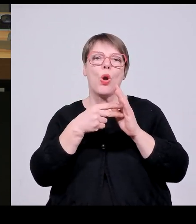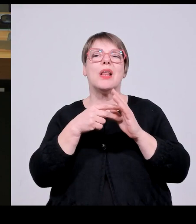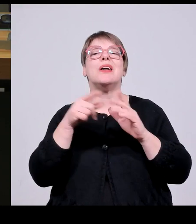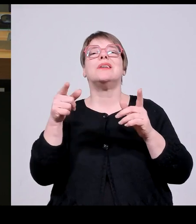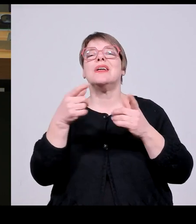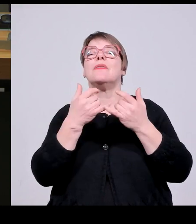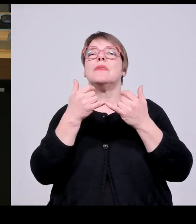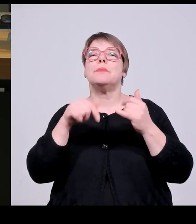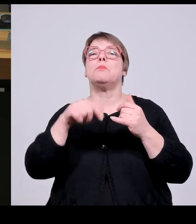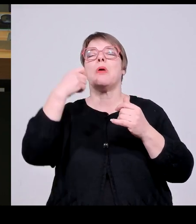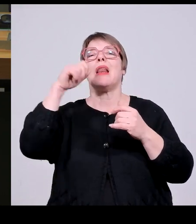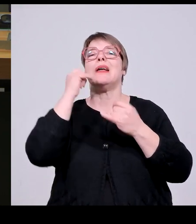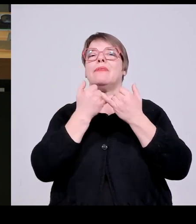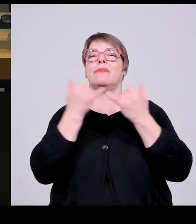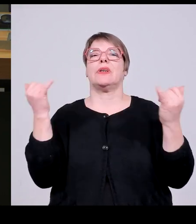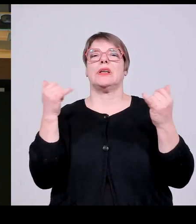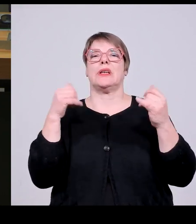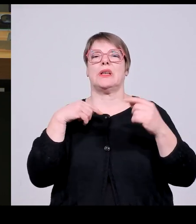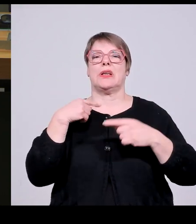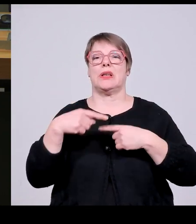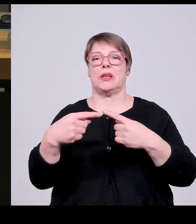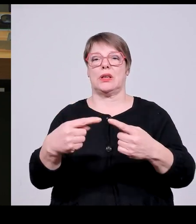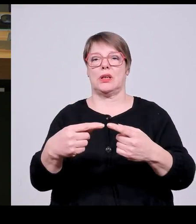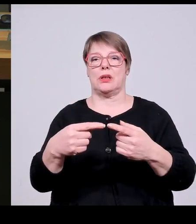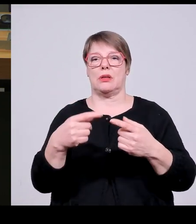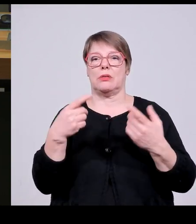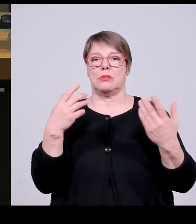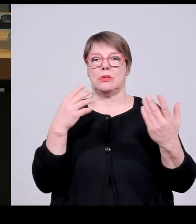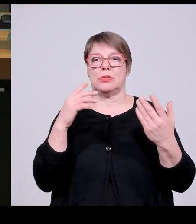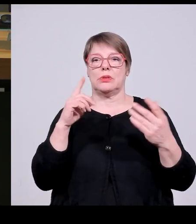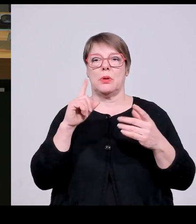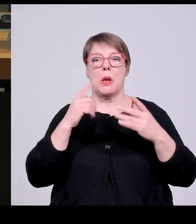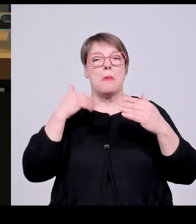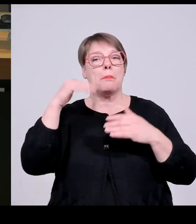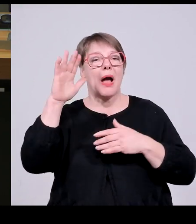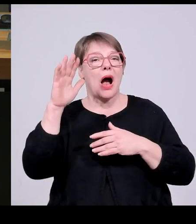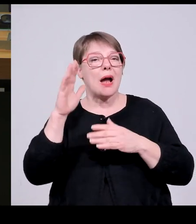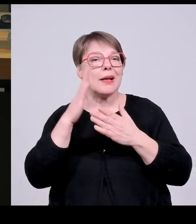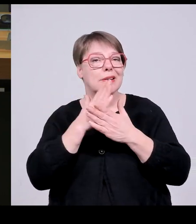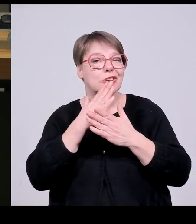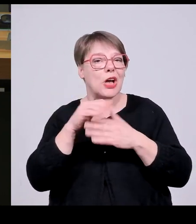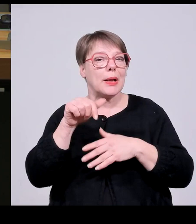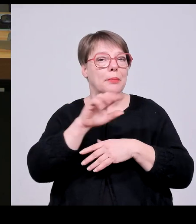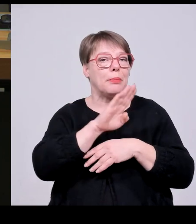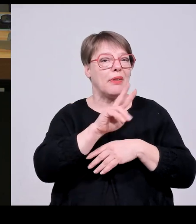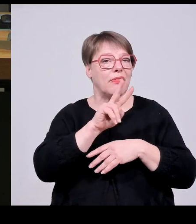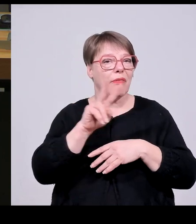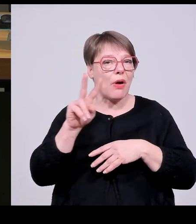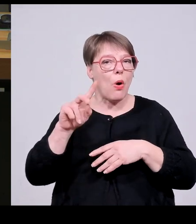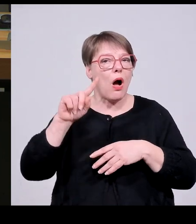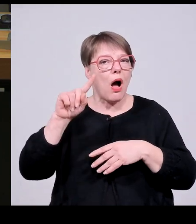hätte Ihnen frei gestanden, jederzeit einen Vorsg zu machen. Ehrlicherweise wundere ich mich, dass erst die Opposition diesen Vorschlag machen muss.